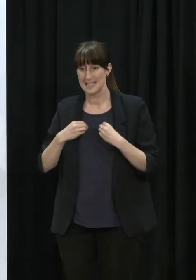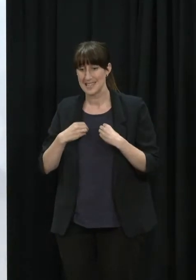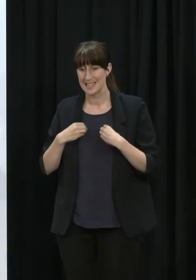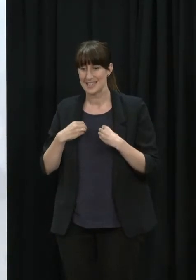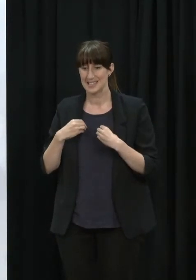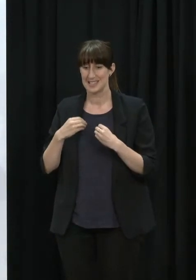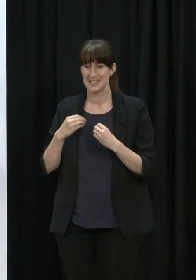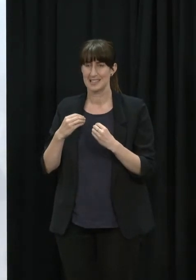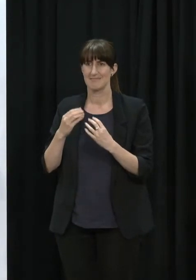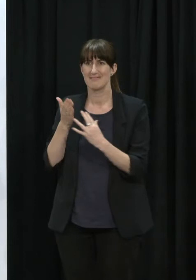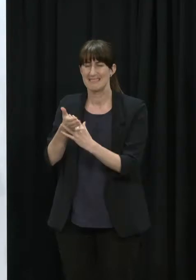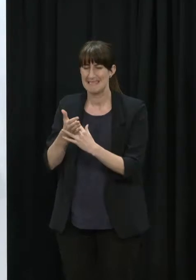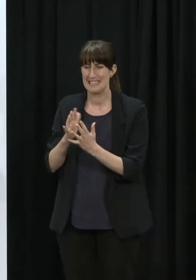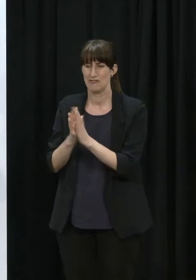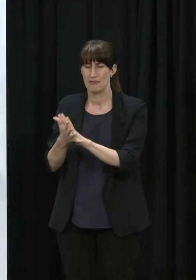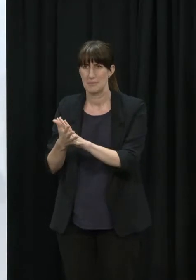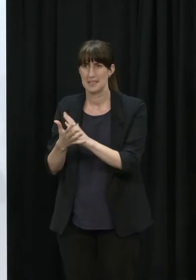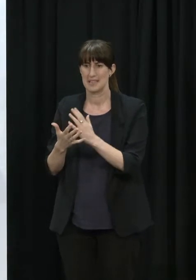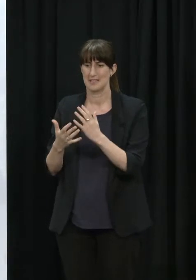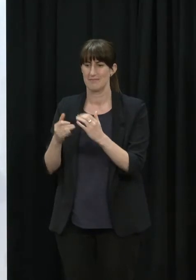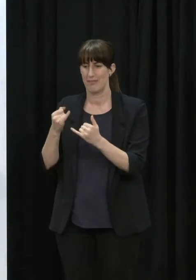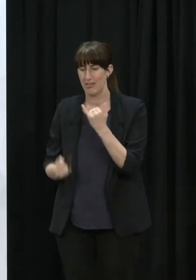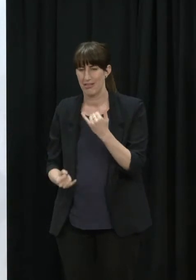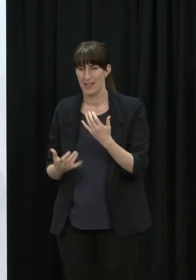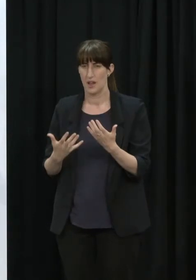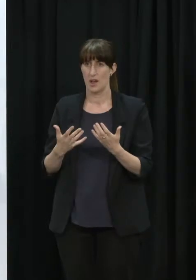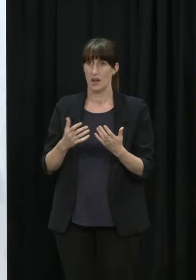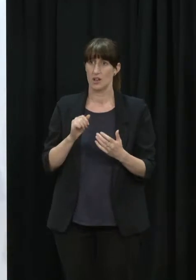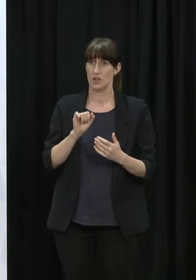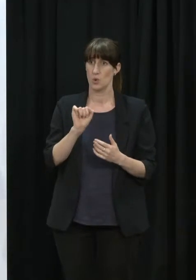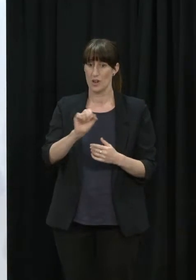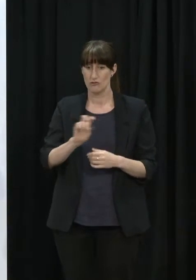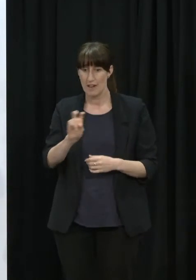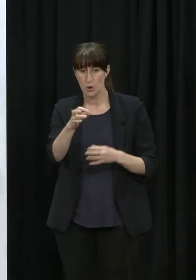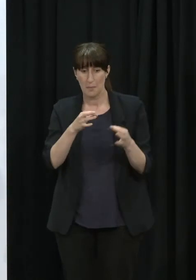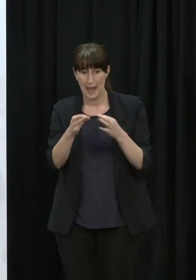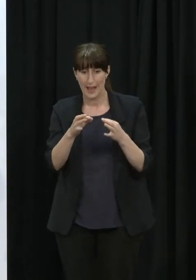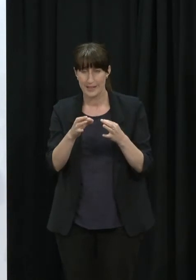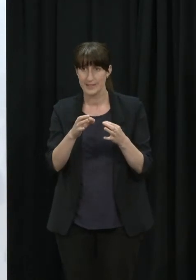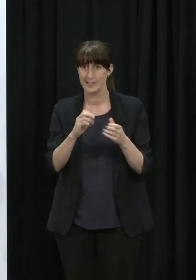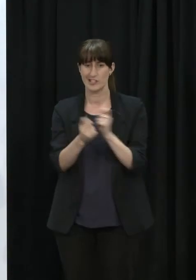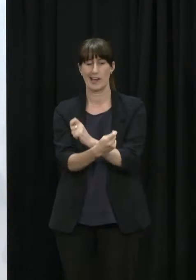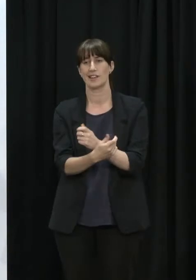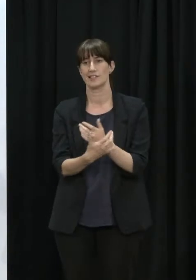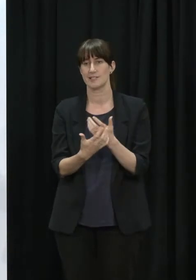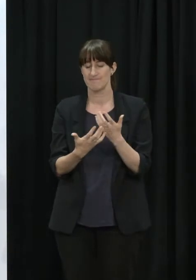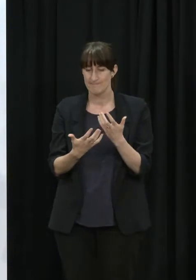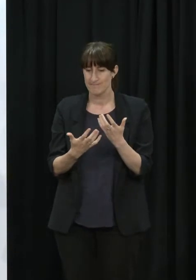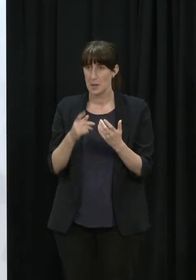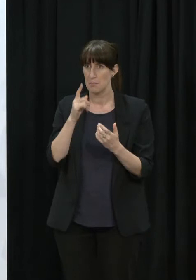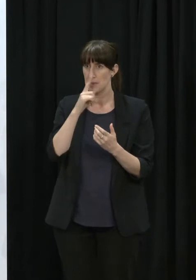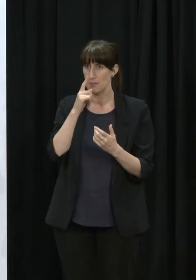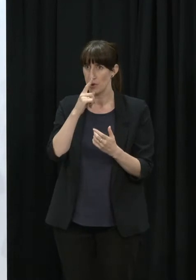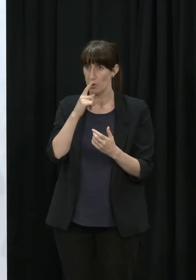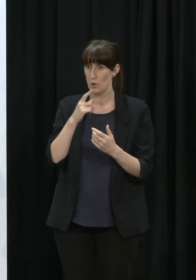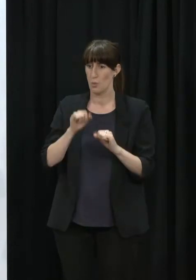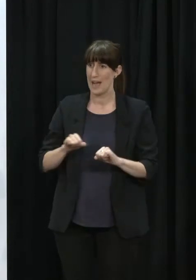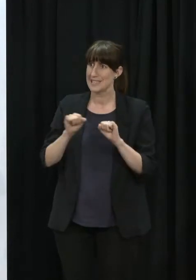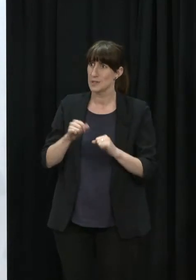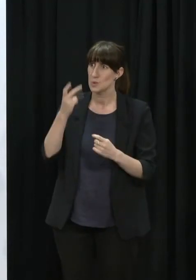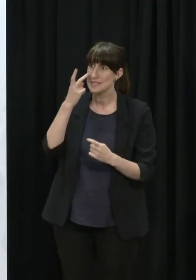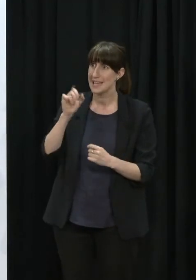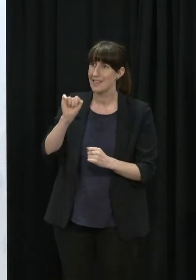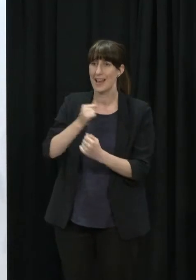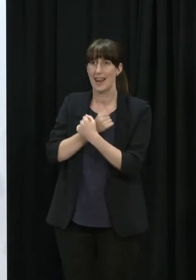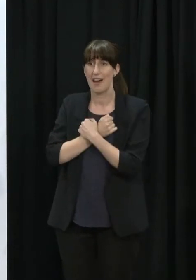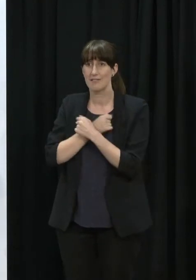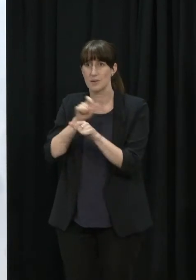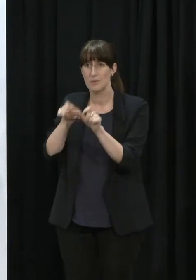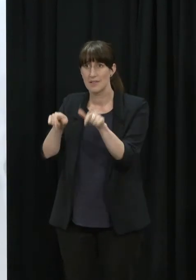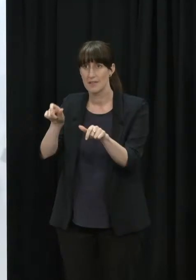e hiahia ana ahau ki te whakaae